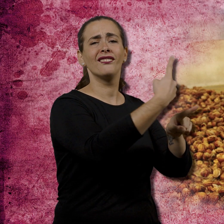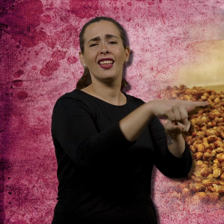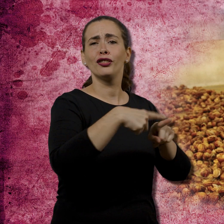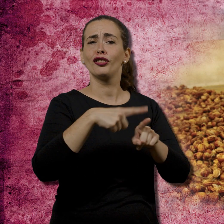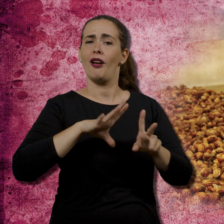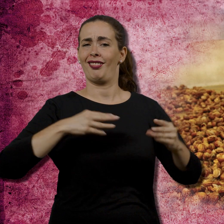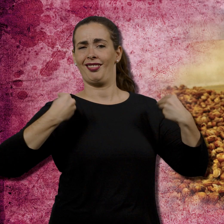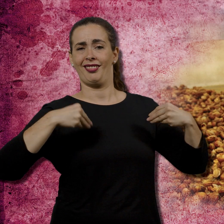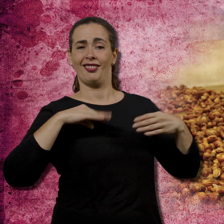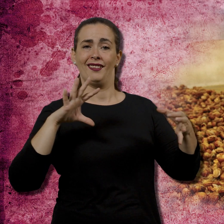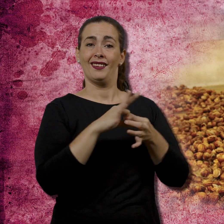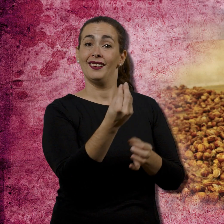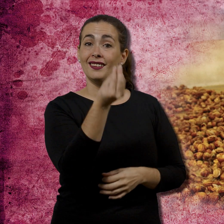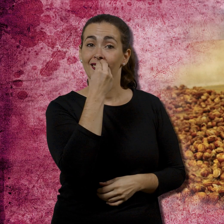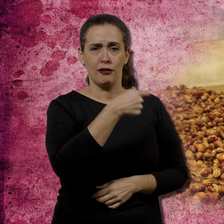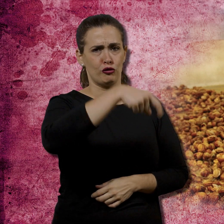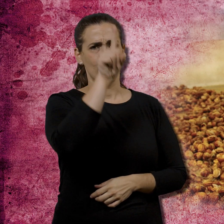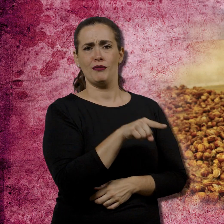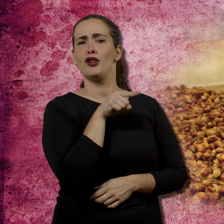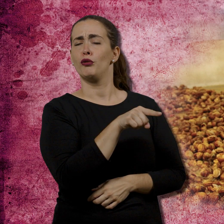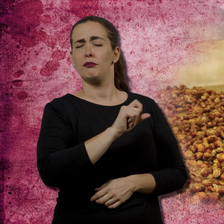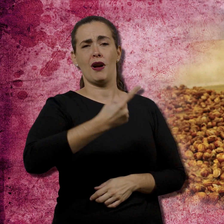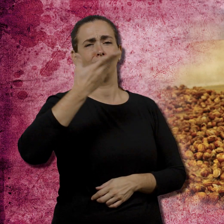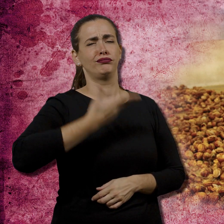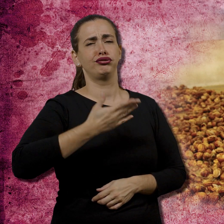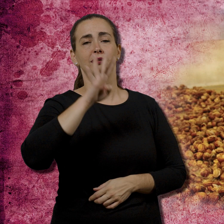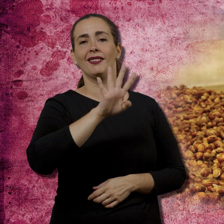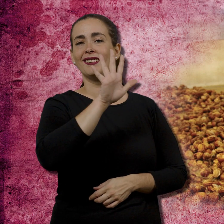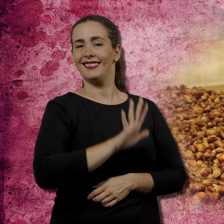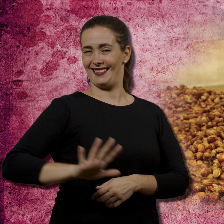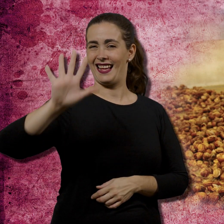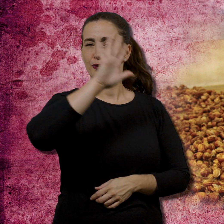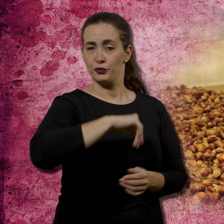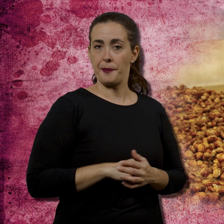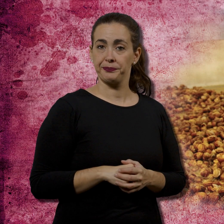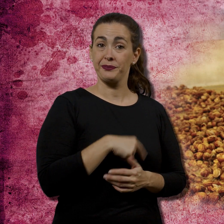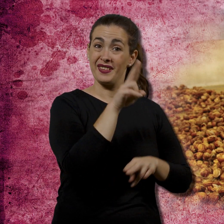i un dels esdeveniments ludico-gastronòmics més importants de Catalunya.